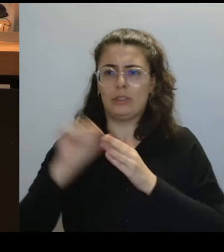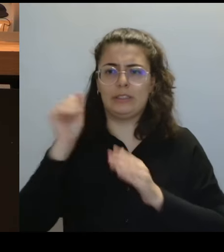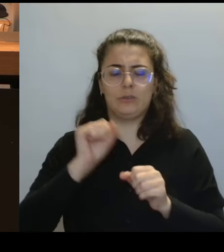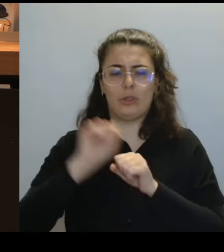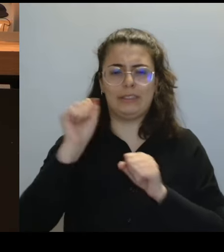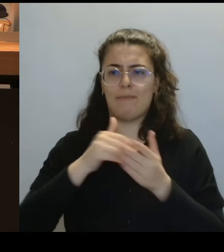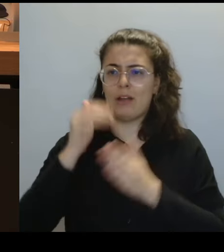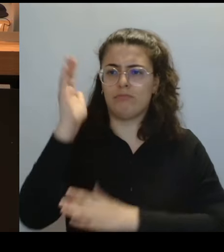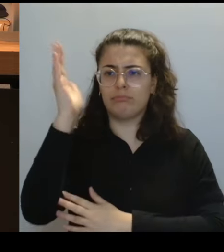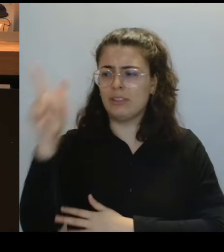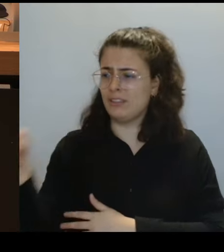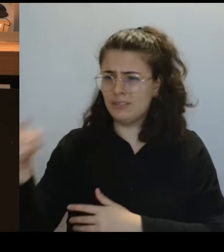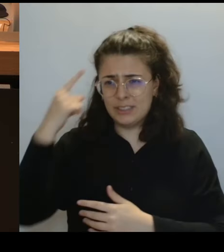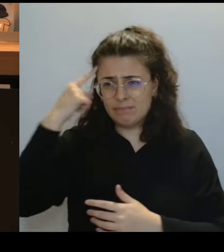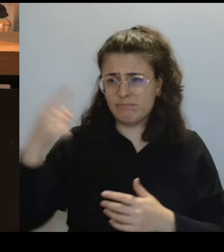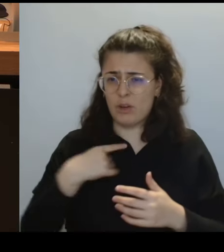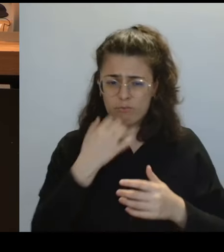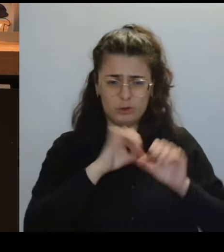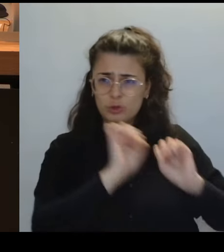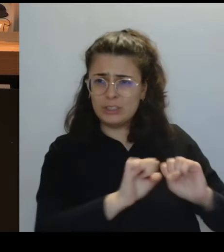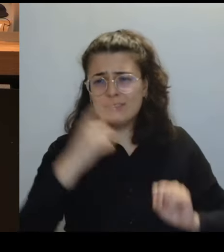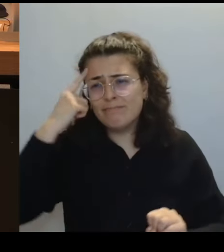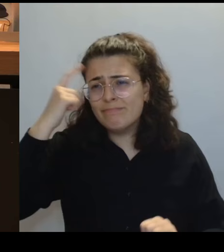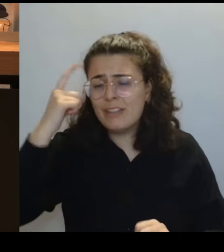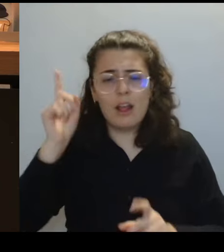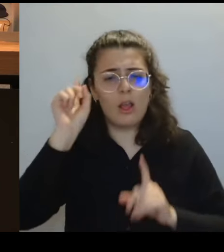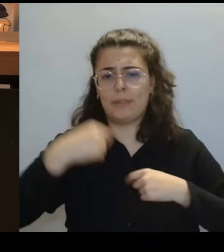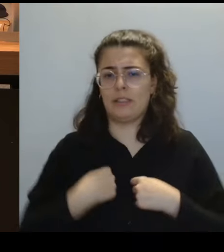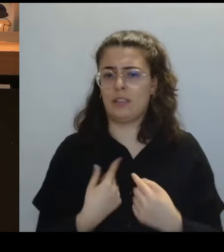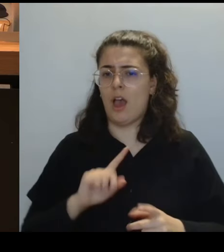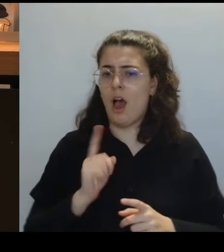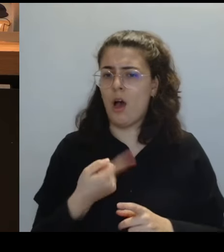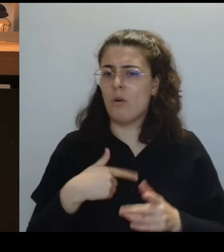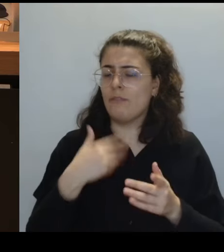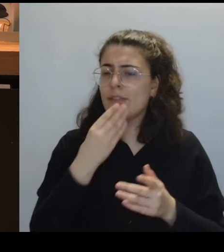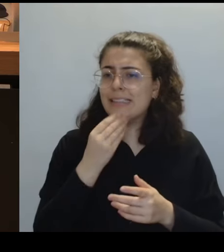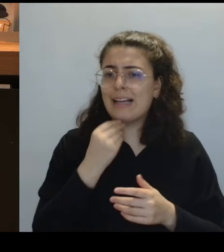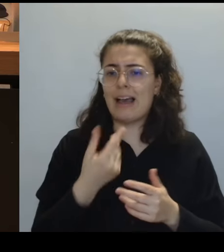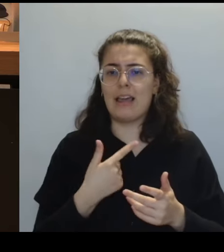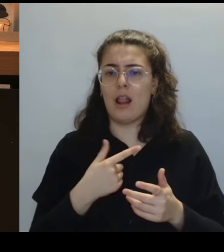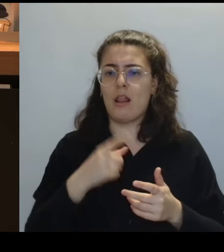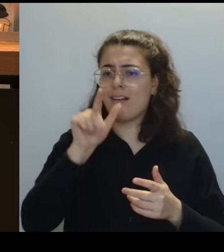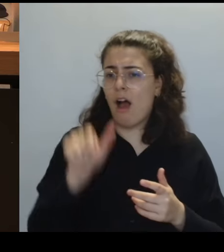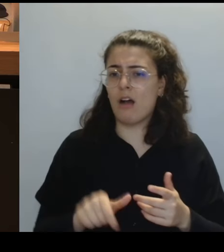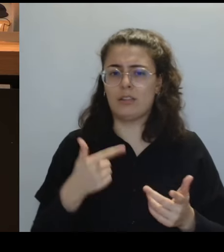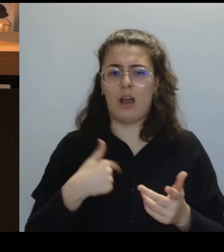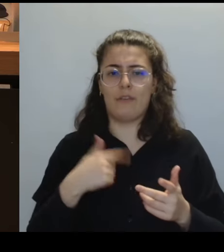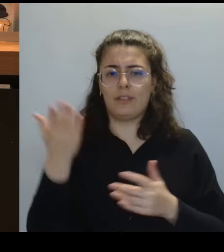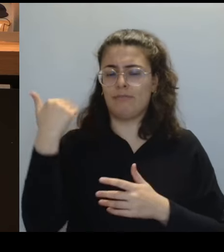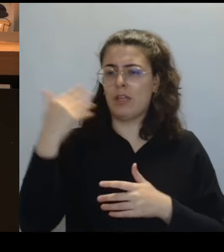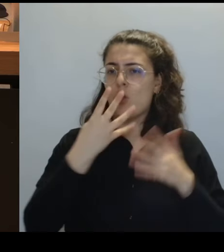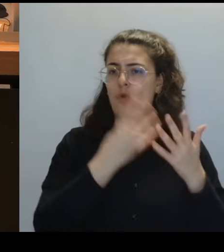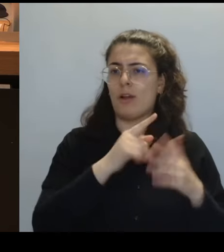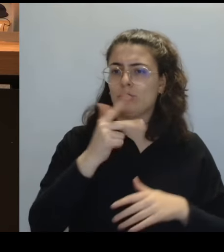zivilen Opfer in Gaza, noch irgendjemanden in Deutschland, der zwischen 1933 und 1945 in diesem Land nicht